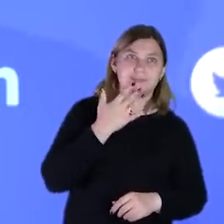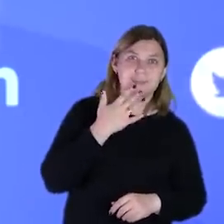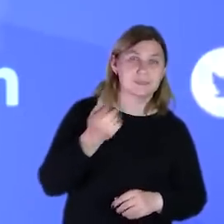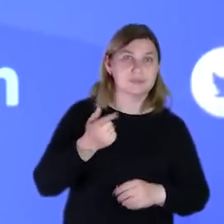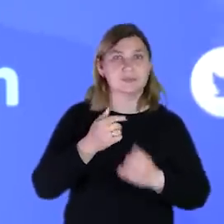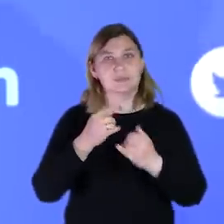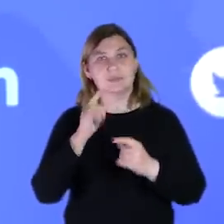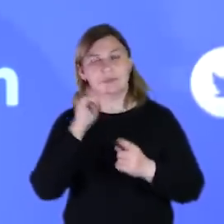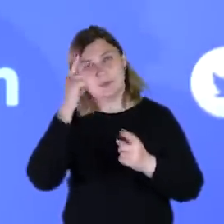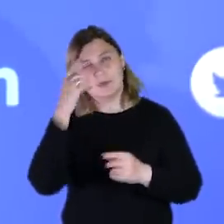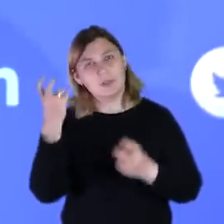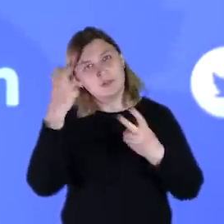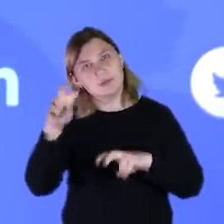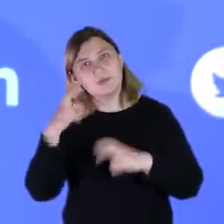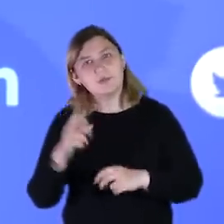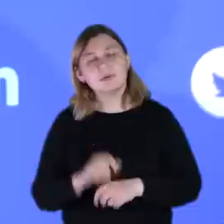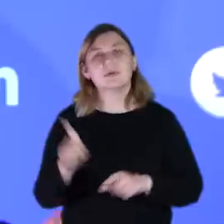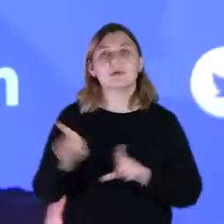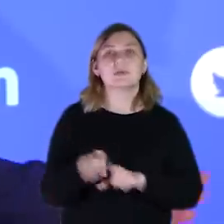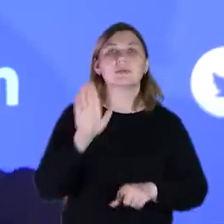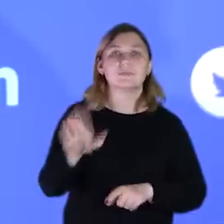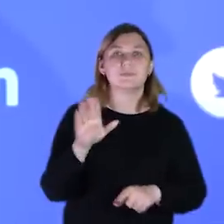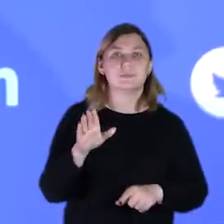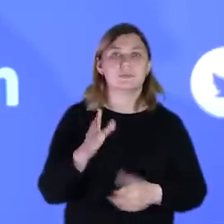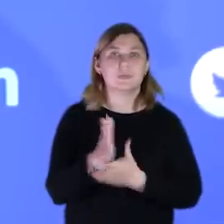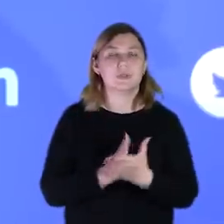co kolega Artur powiedział: nawet tak mający niewątpliwe, wielkie zasługi,